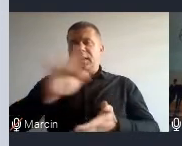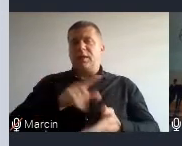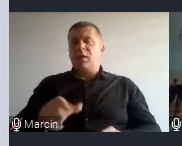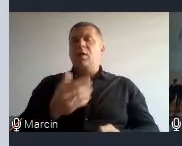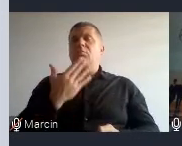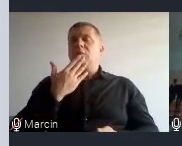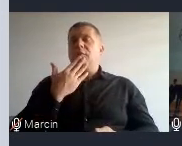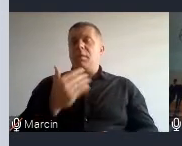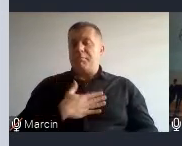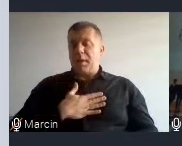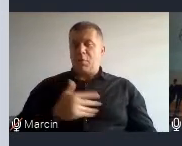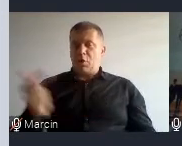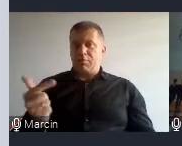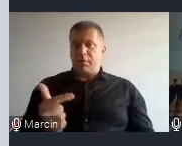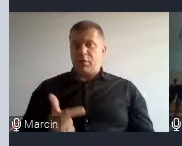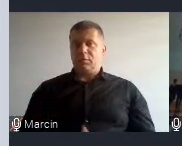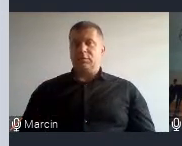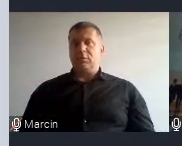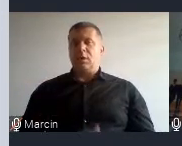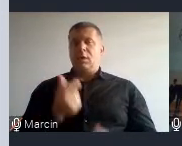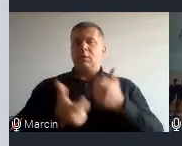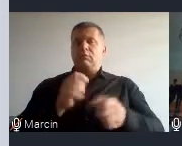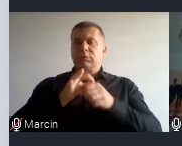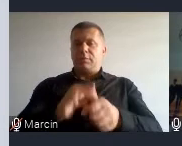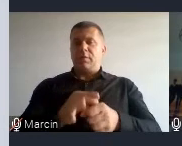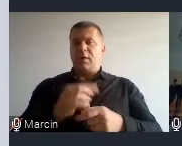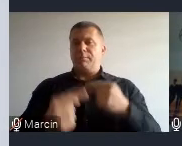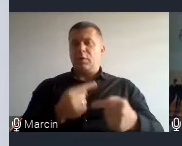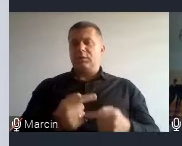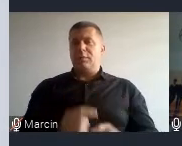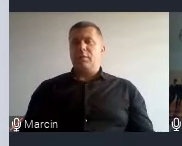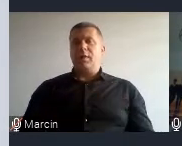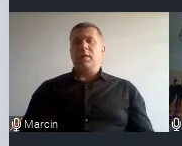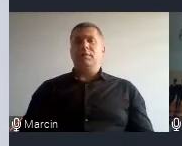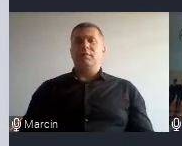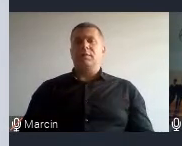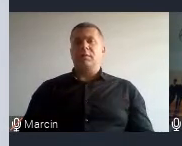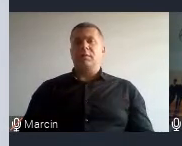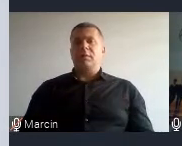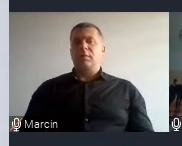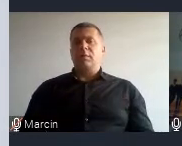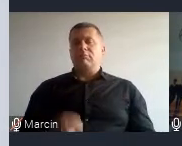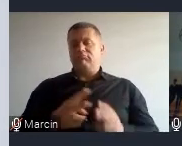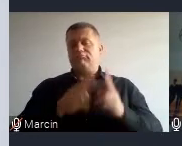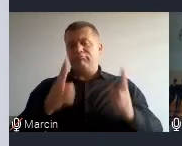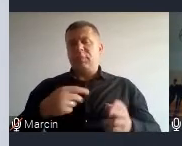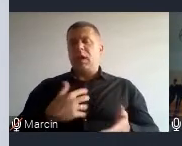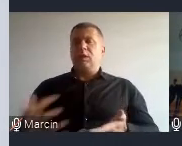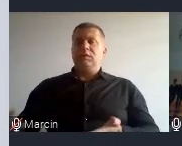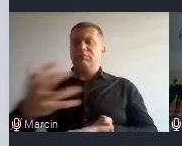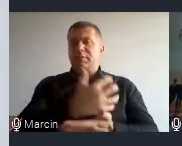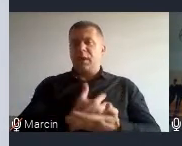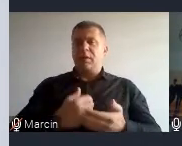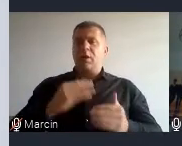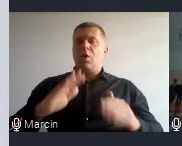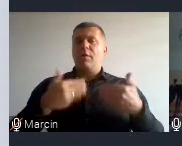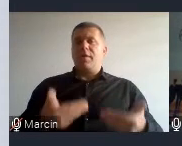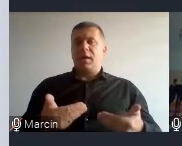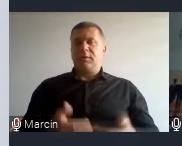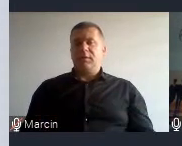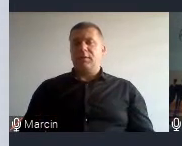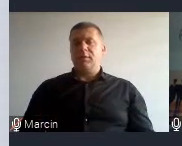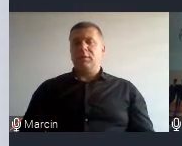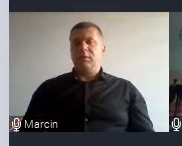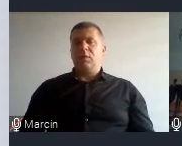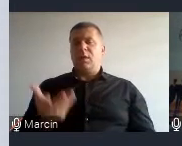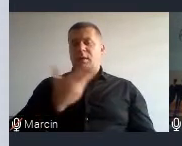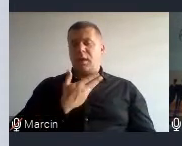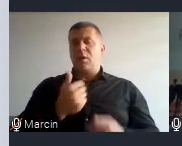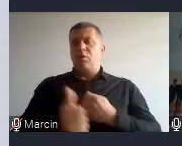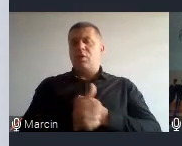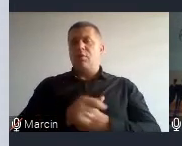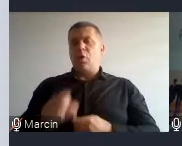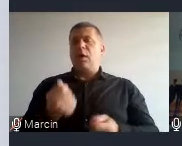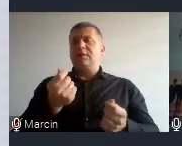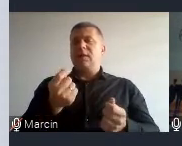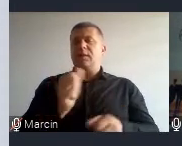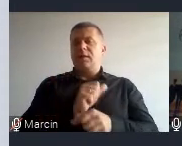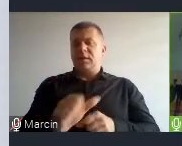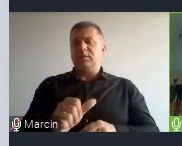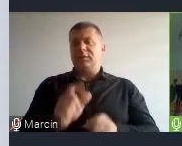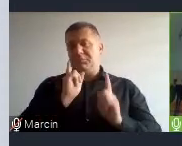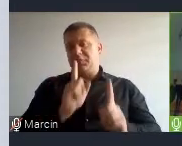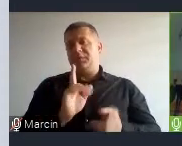że mam obowiązek przeprowadzić postępowanie w ramach którego zbiorę oferty, które udowodnią, że ta cena jest rynkowa.